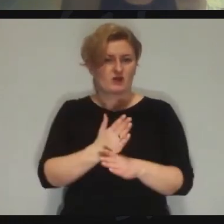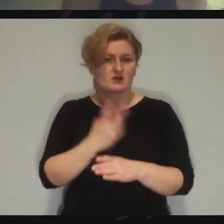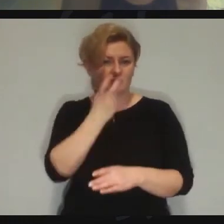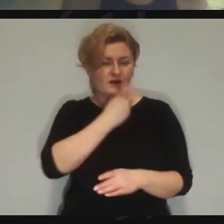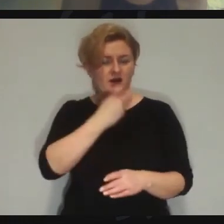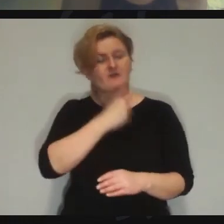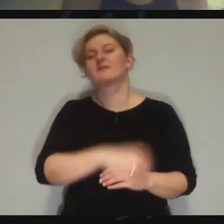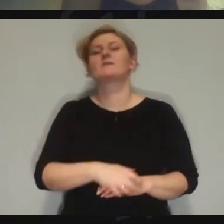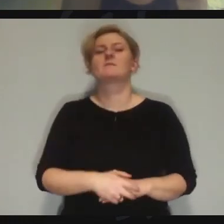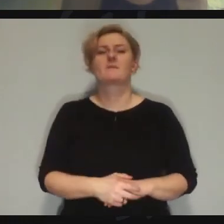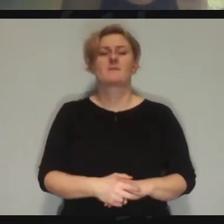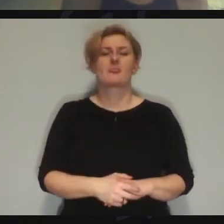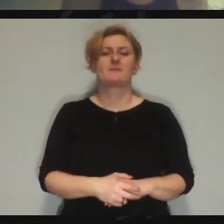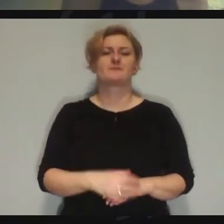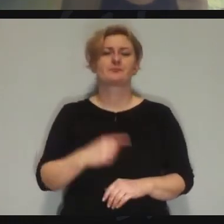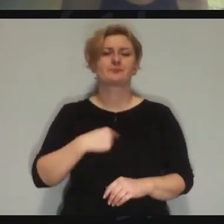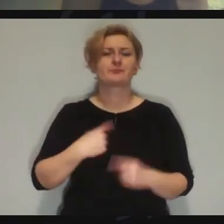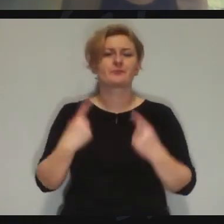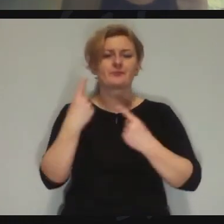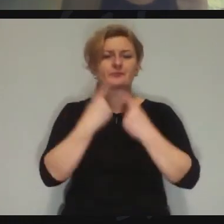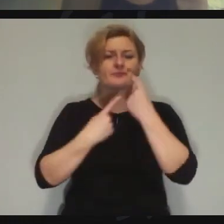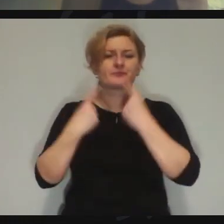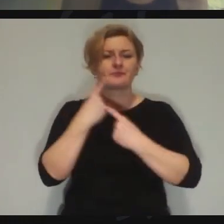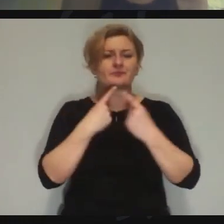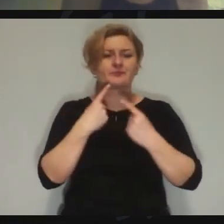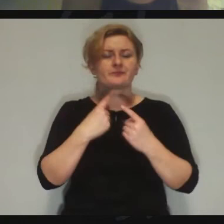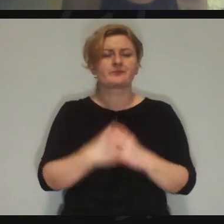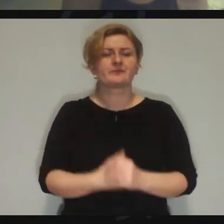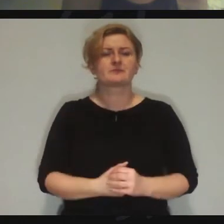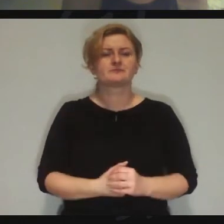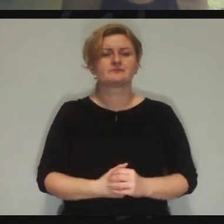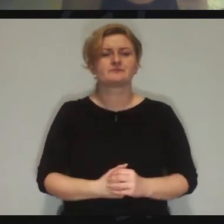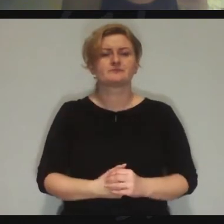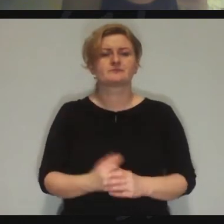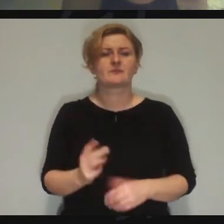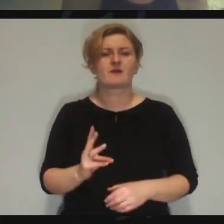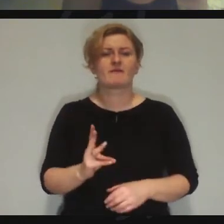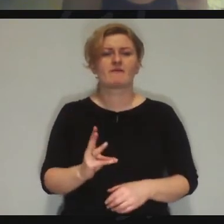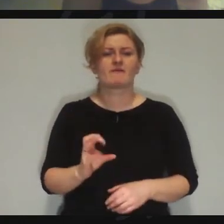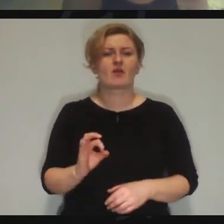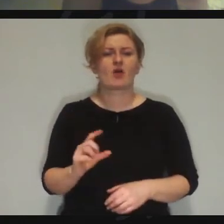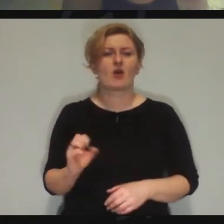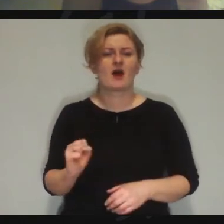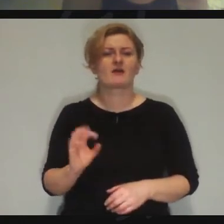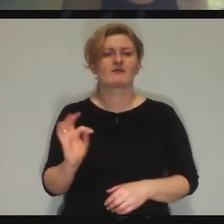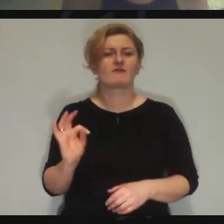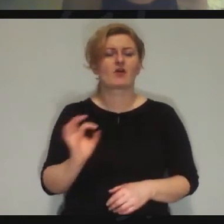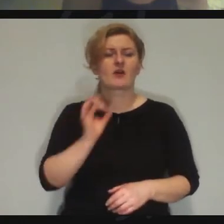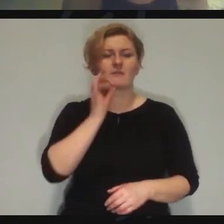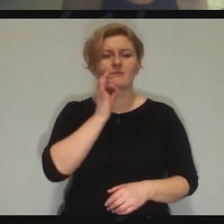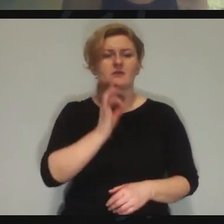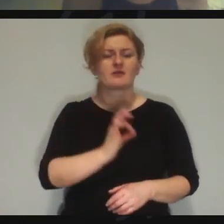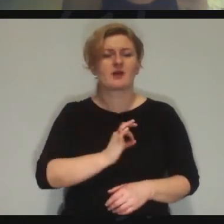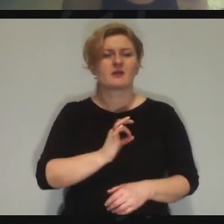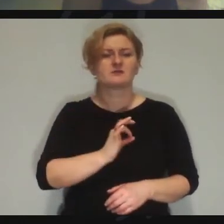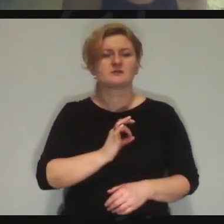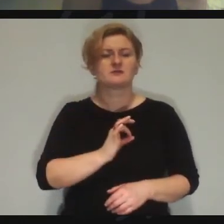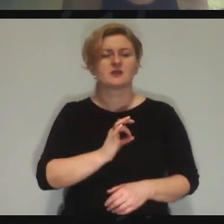Ania: Łącząc to, co mówiła Wiola i nawiązując do Twojego pytania,